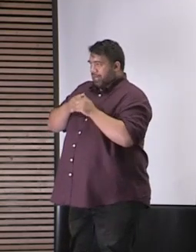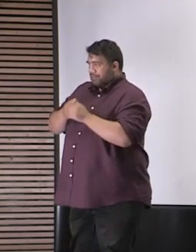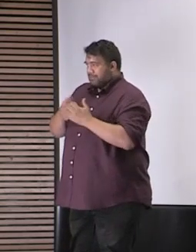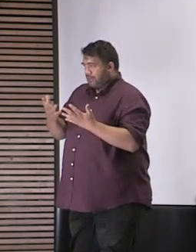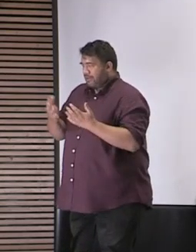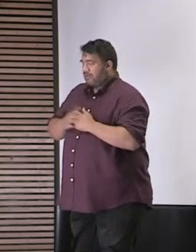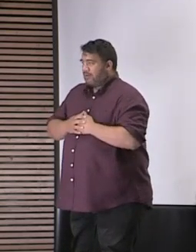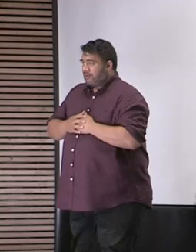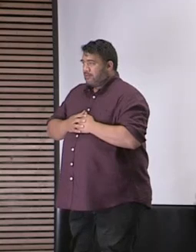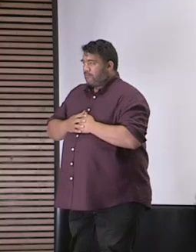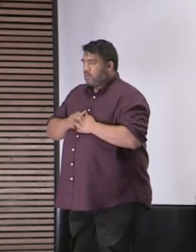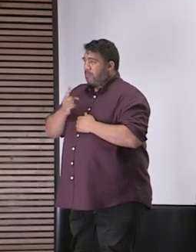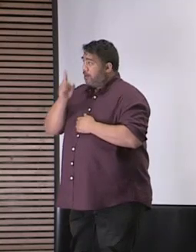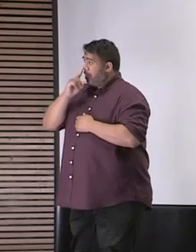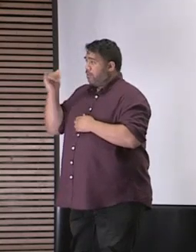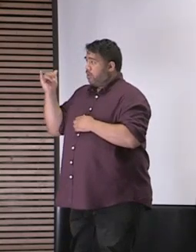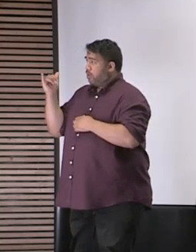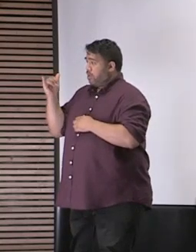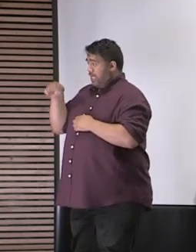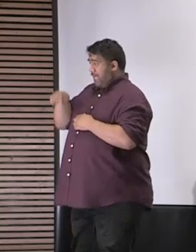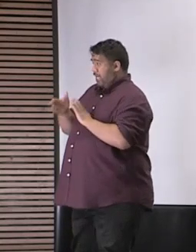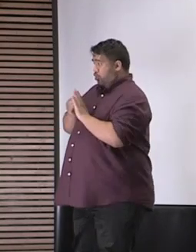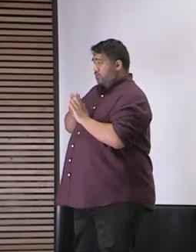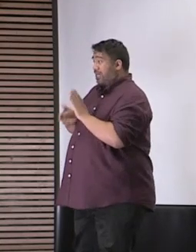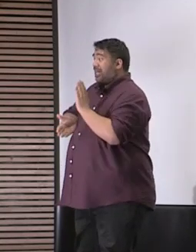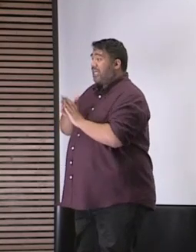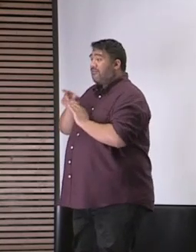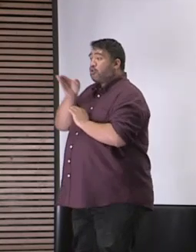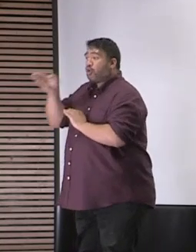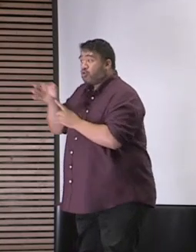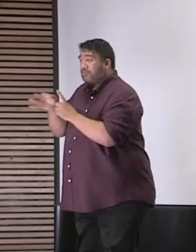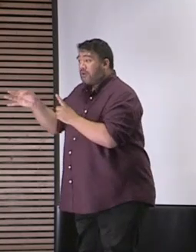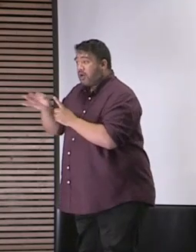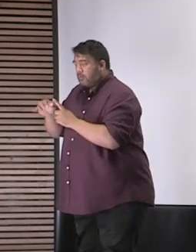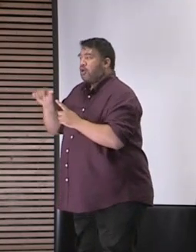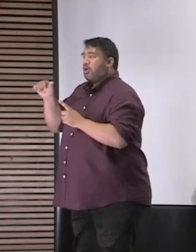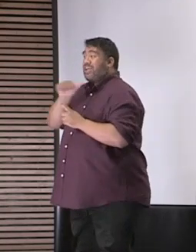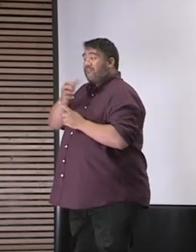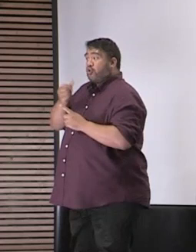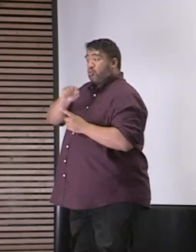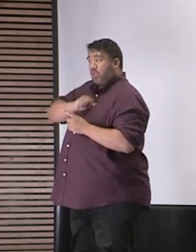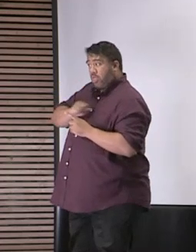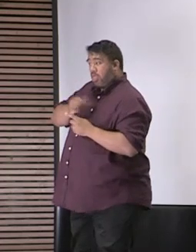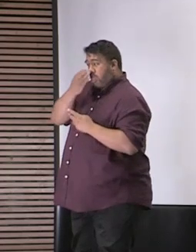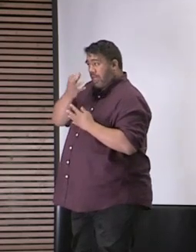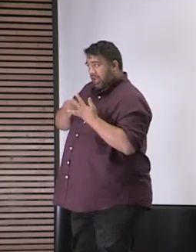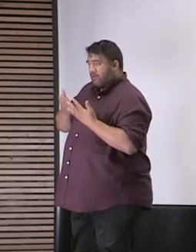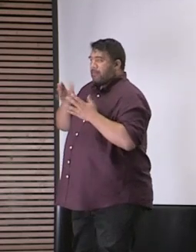sido ... Aerodinámica No